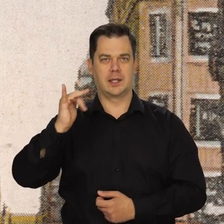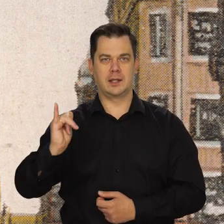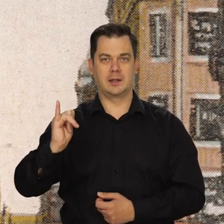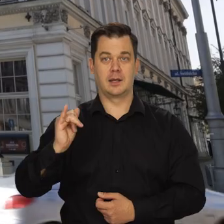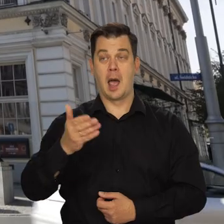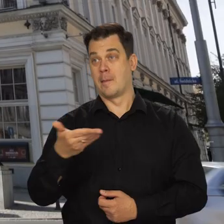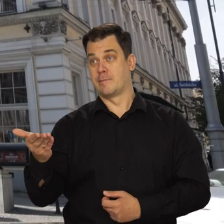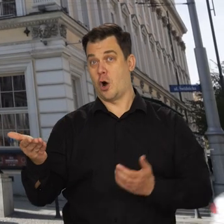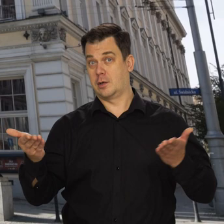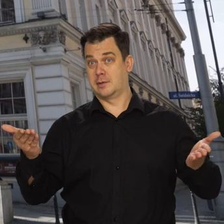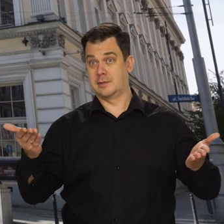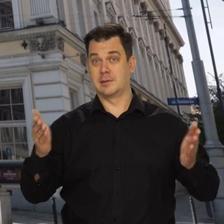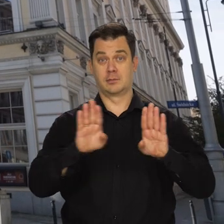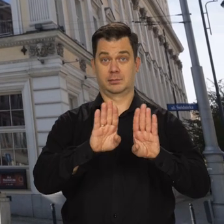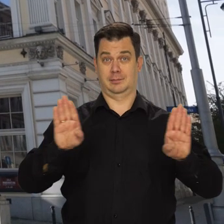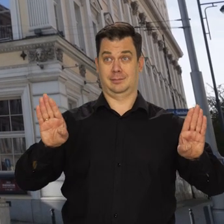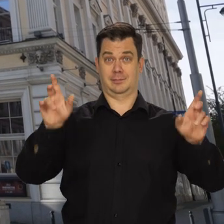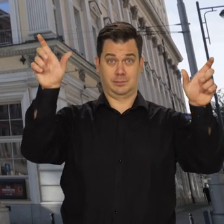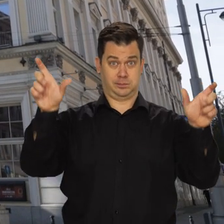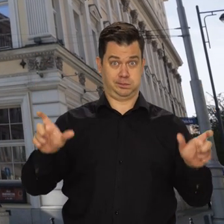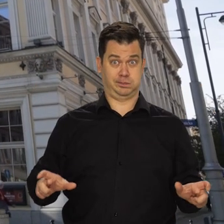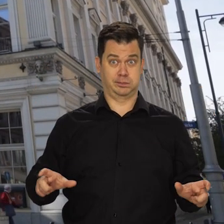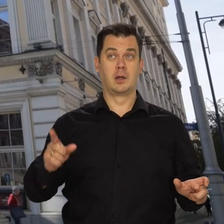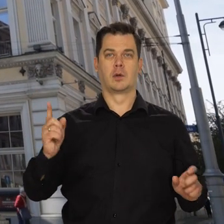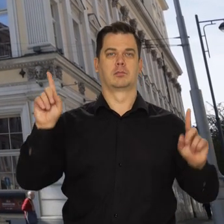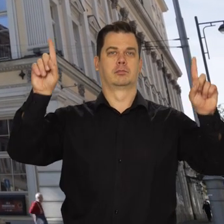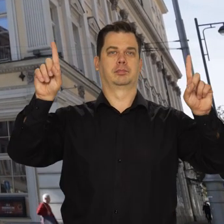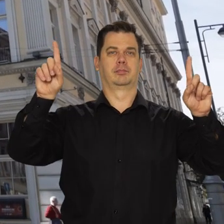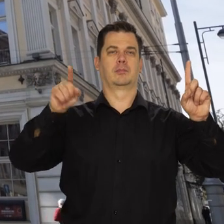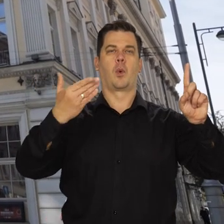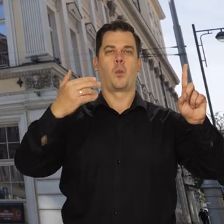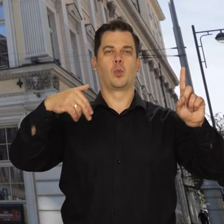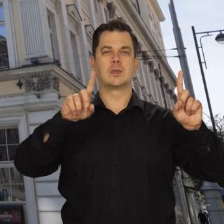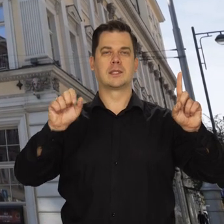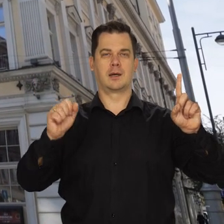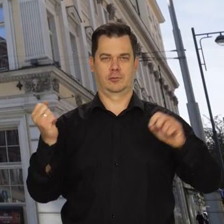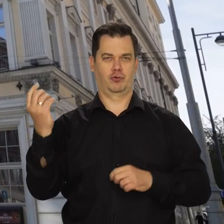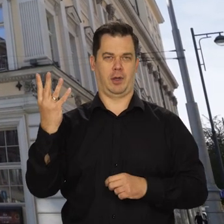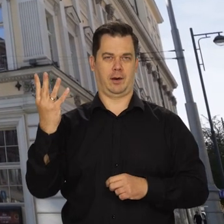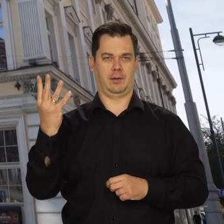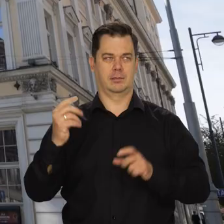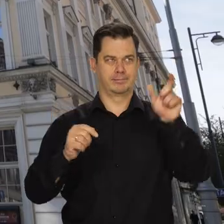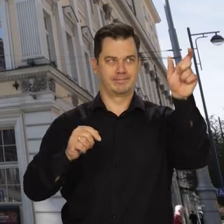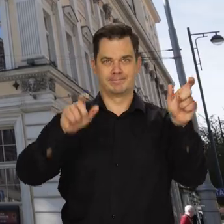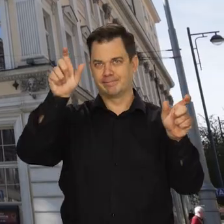natomiast po boku, korpus główny Opery, wieńczą rzeźby muz, to są cztery muzy,